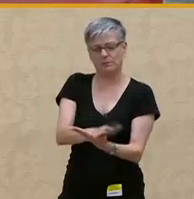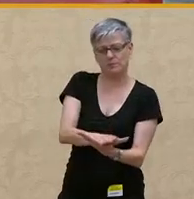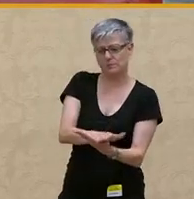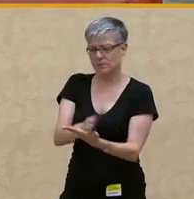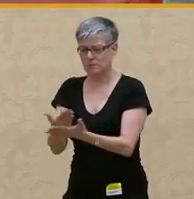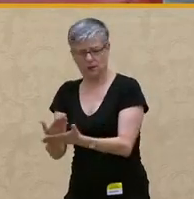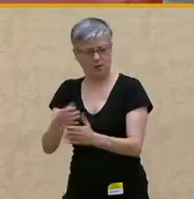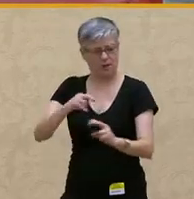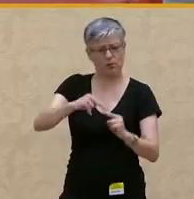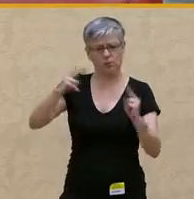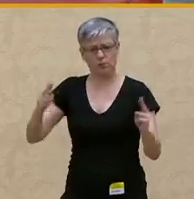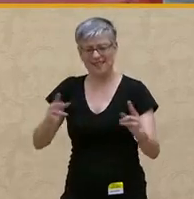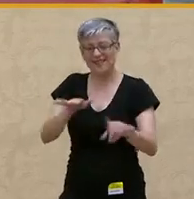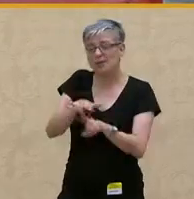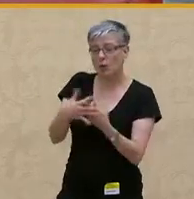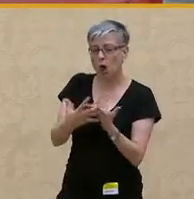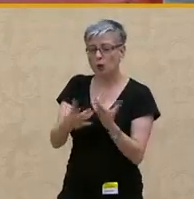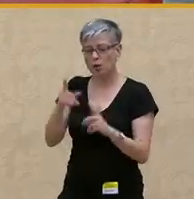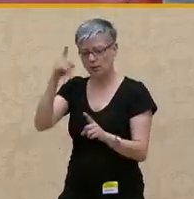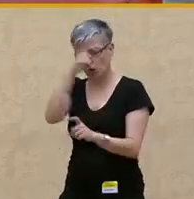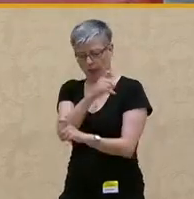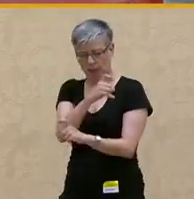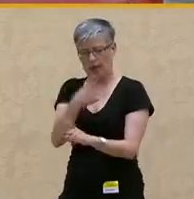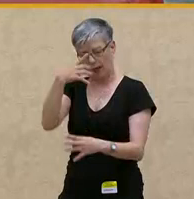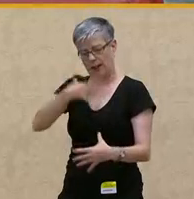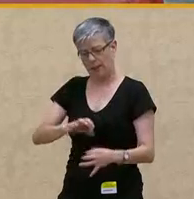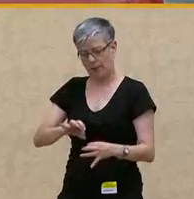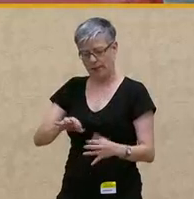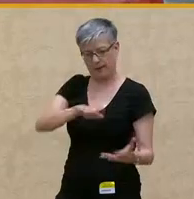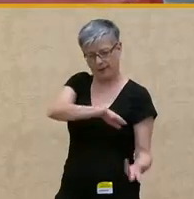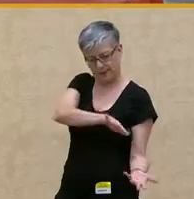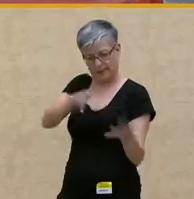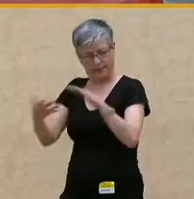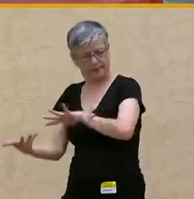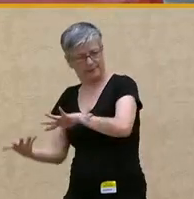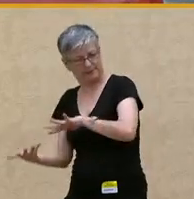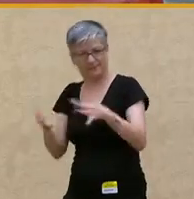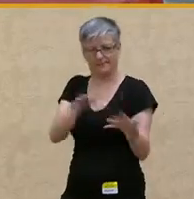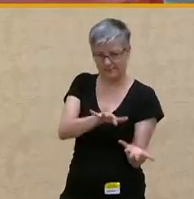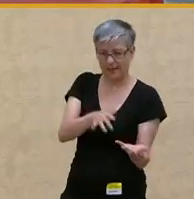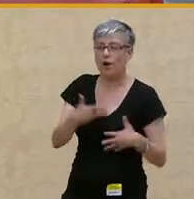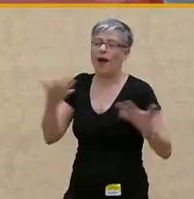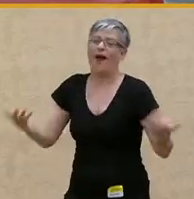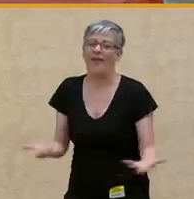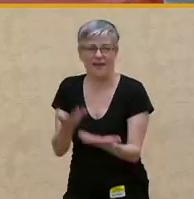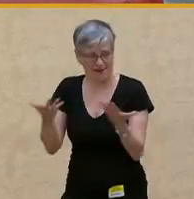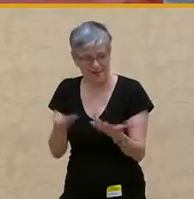situaciones complicadas de todos los niveles. Animaros también a esto. Como decía esa frase